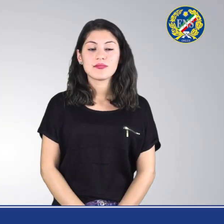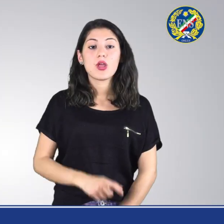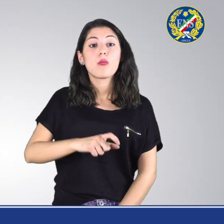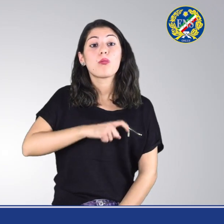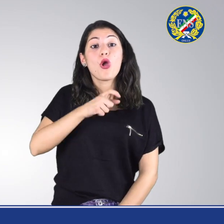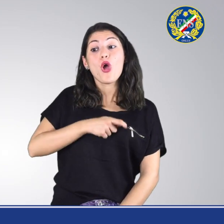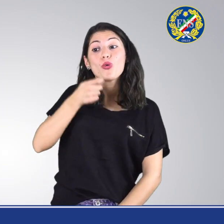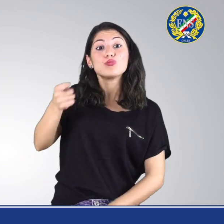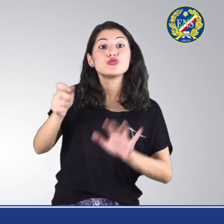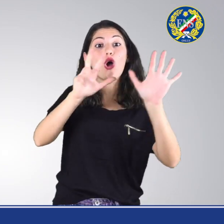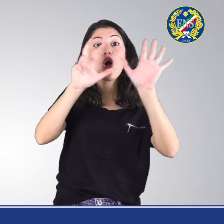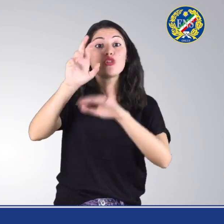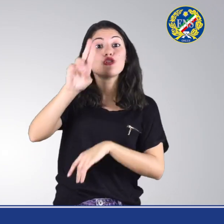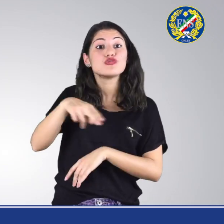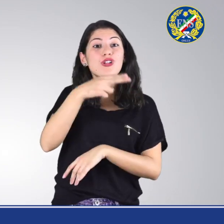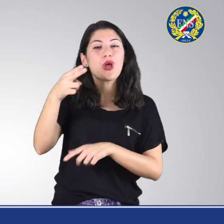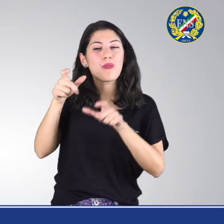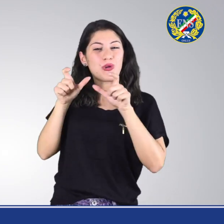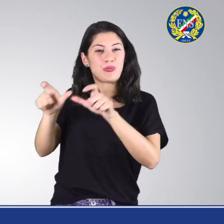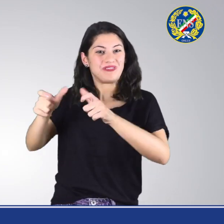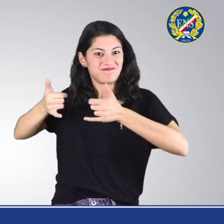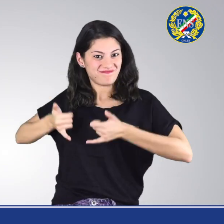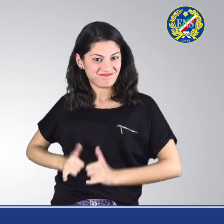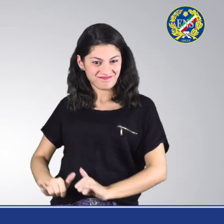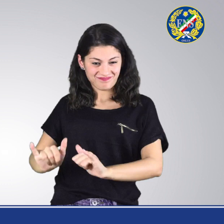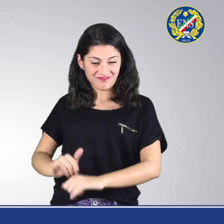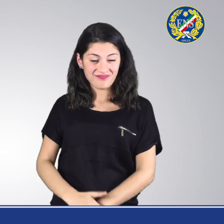Il premio alla nascita di 800 euro (anche detto "bonus mamma domani")